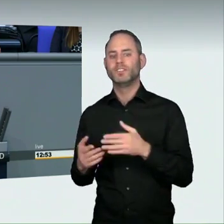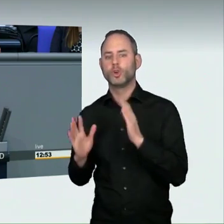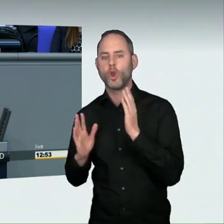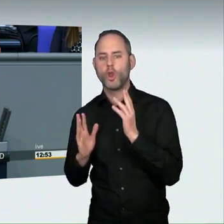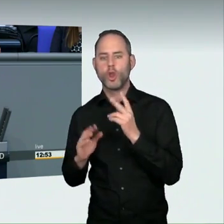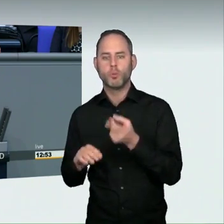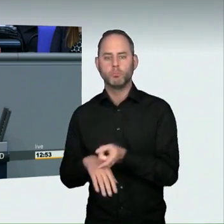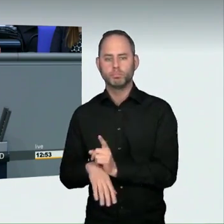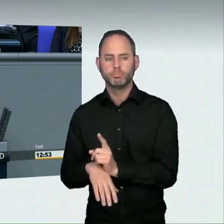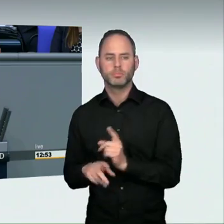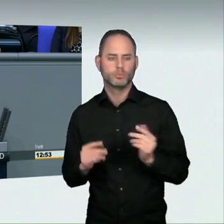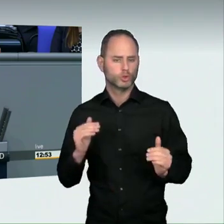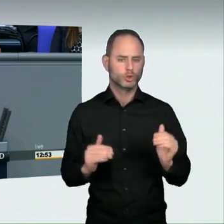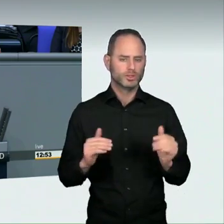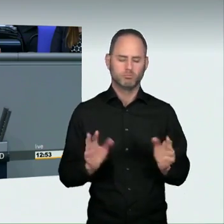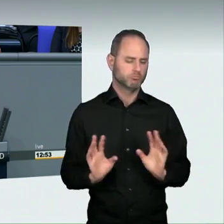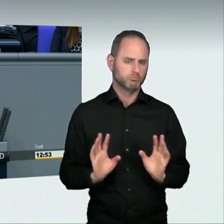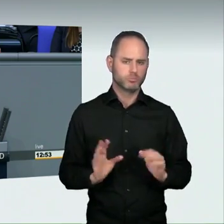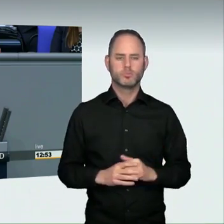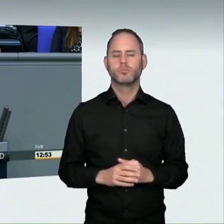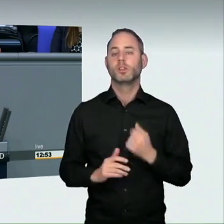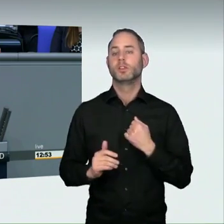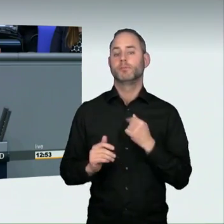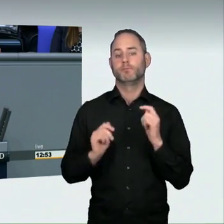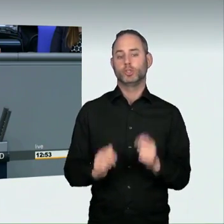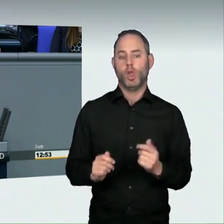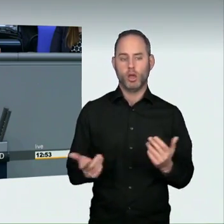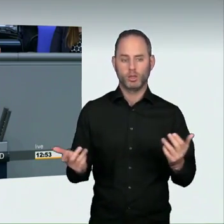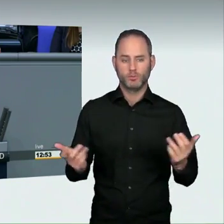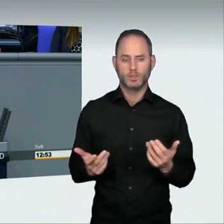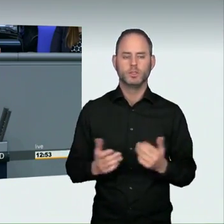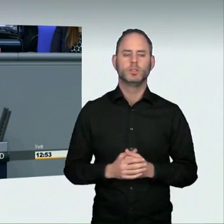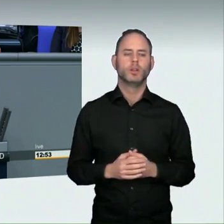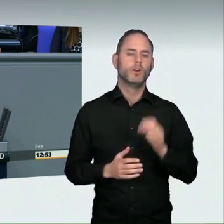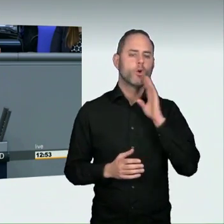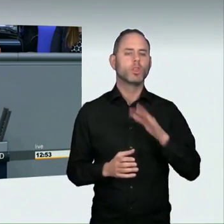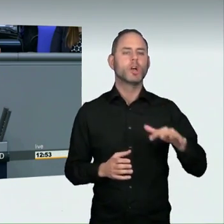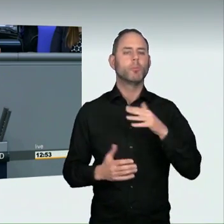ein ähnliches Schutzbedürfnis besteht, etwa dann, wenn karitative oder gemeinnützige Einrichtungen die Wohnung